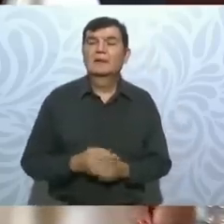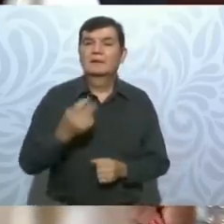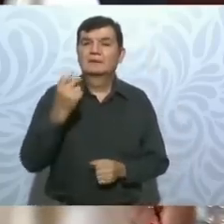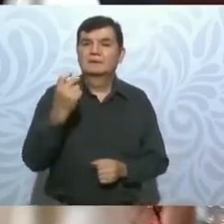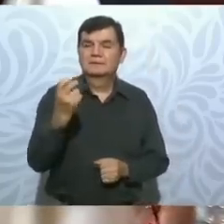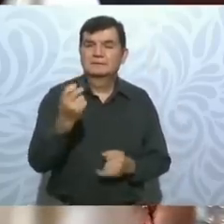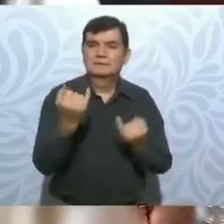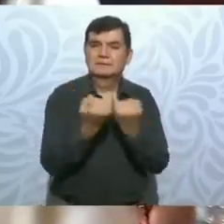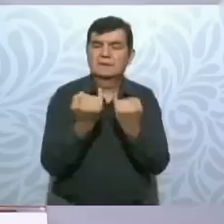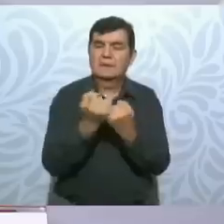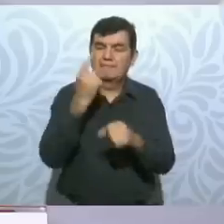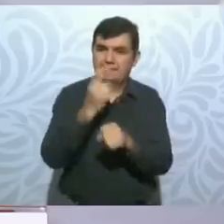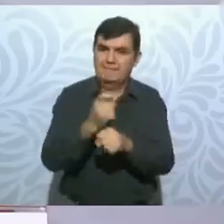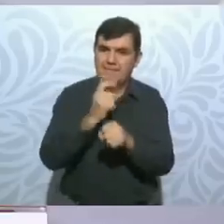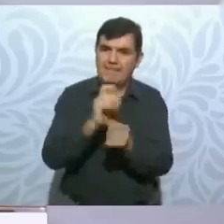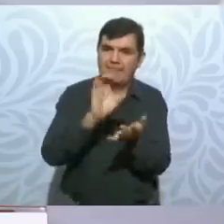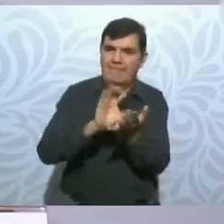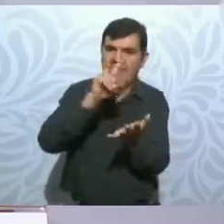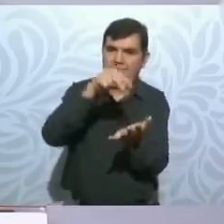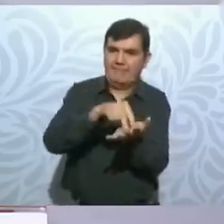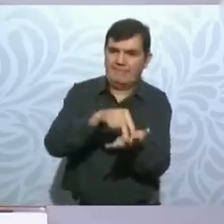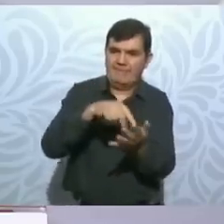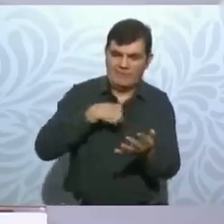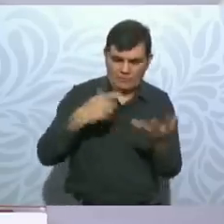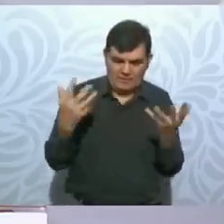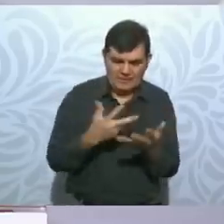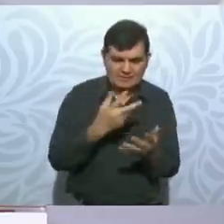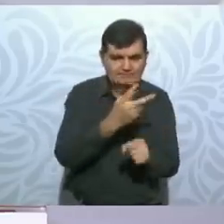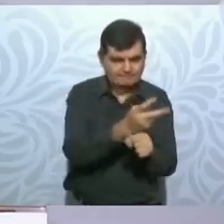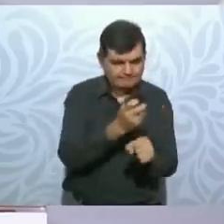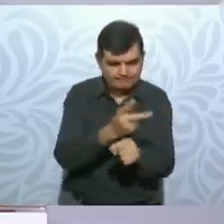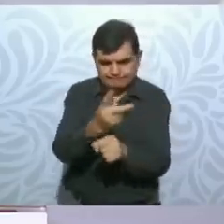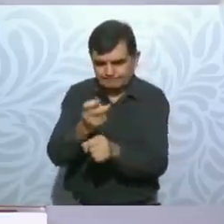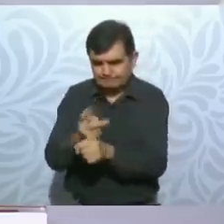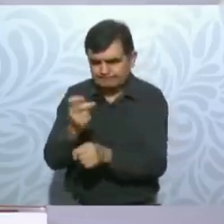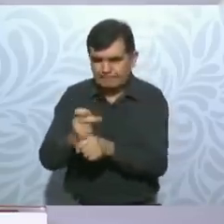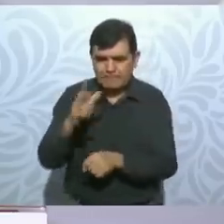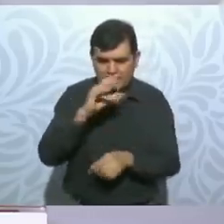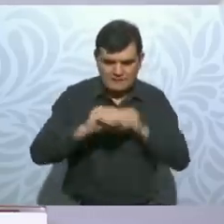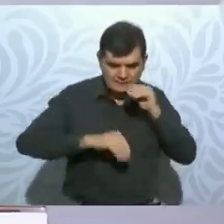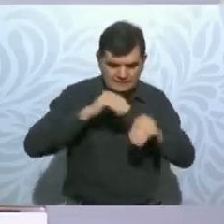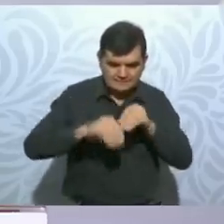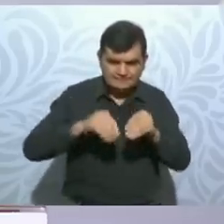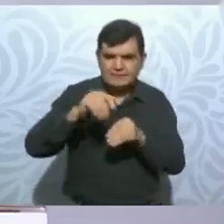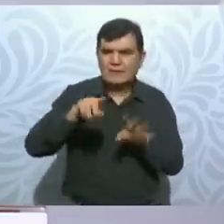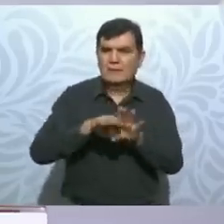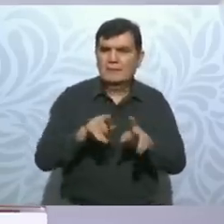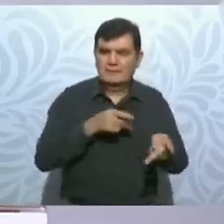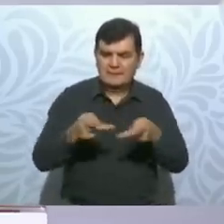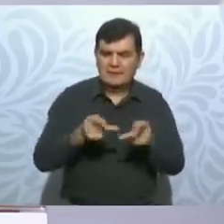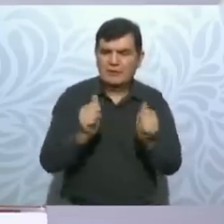es la primera convocatoria que queremos hacerles a la construcción de esta estrategia de paz de